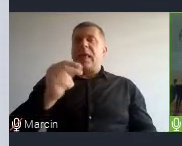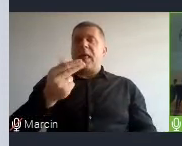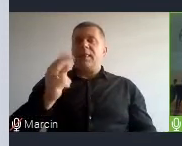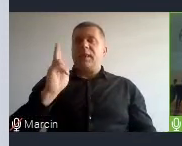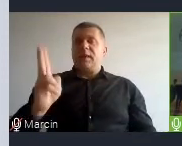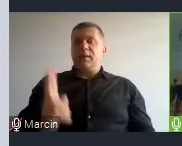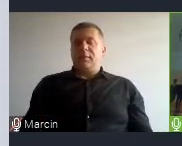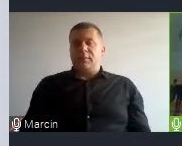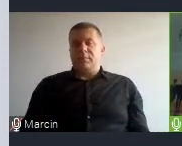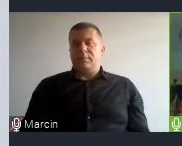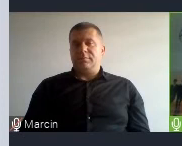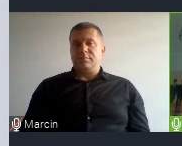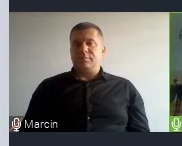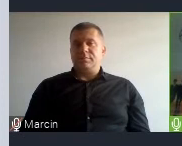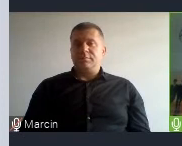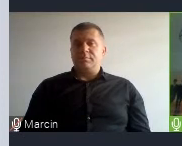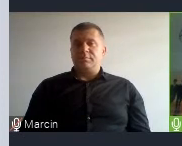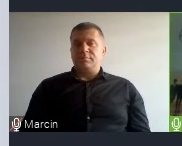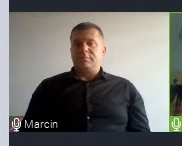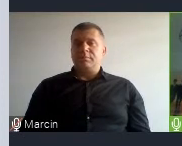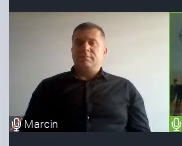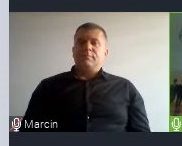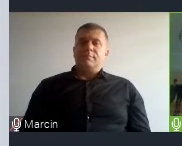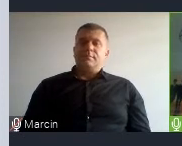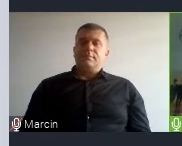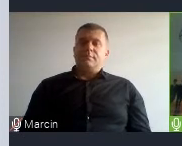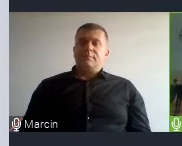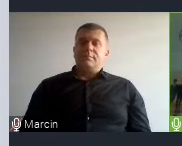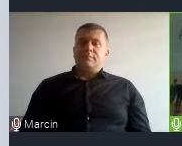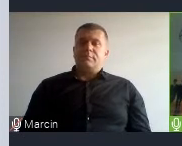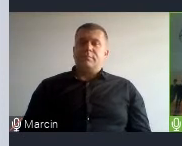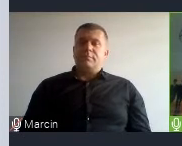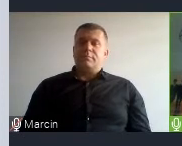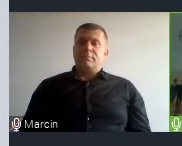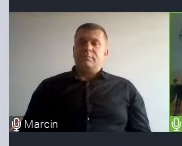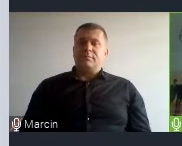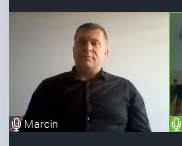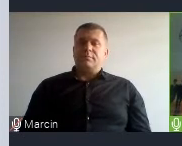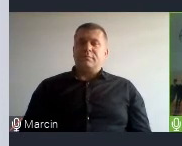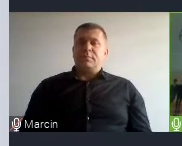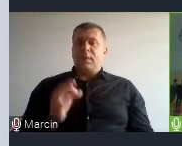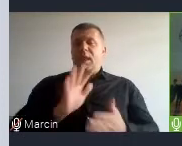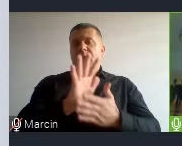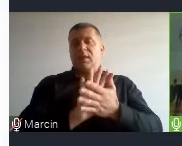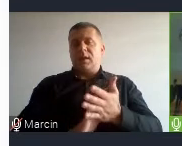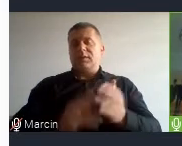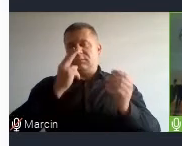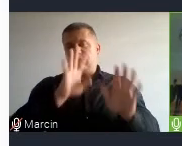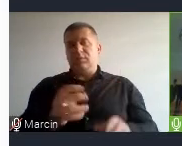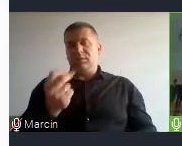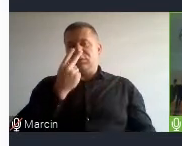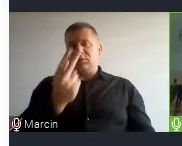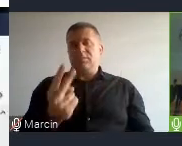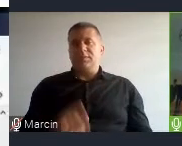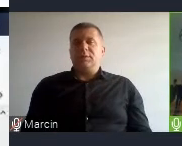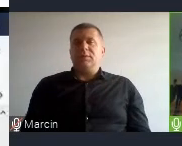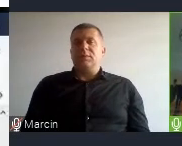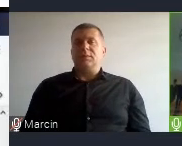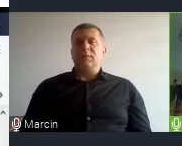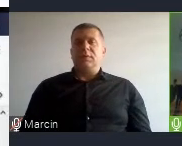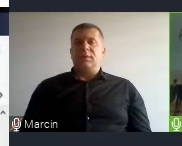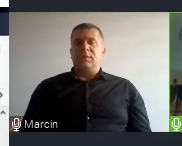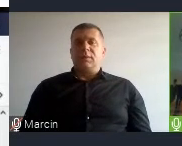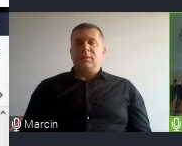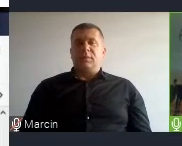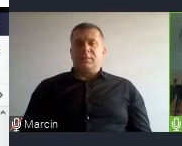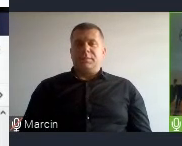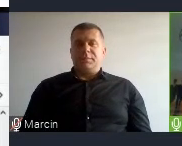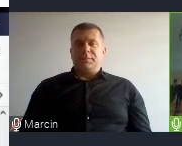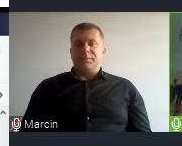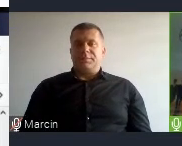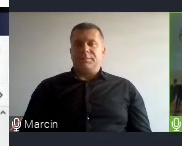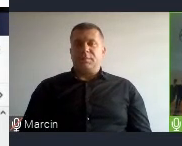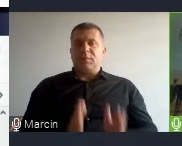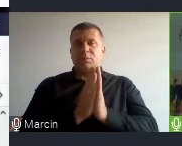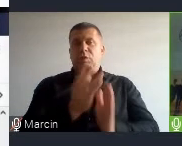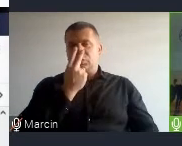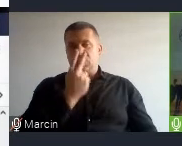W tej chwili Państwa przełączam na treść wytycznych. Powinniście już widzieć wytyczne. Proszę spojrzeć.